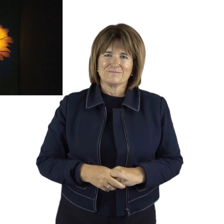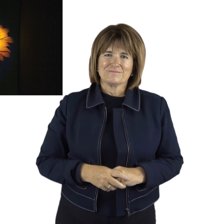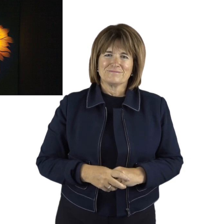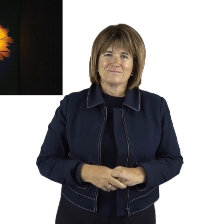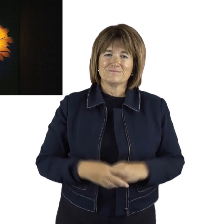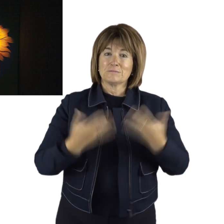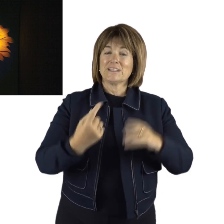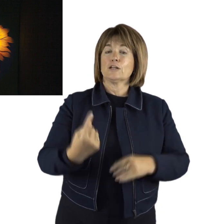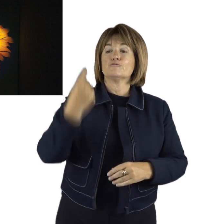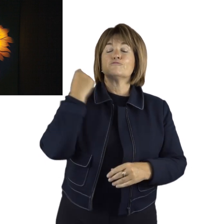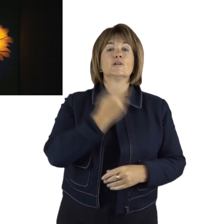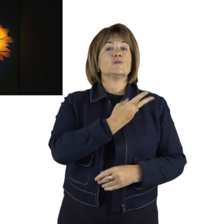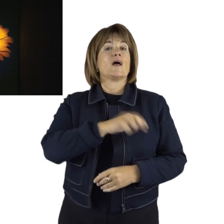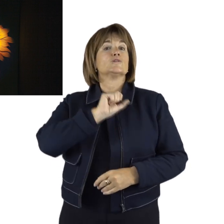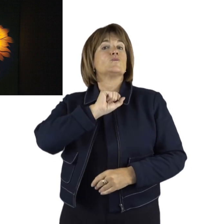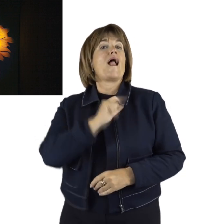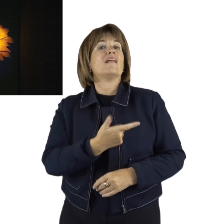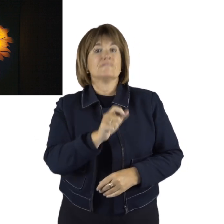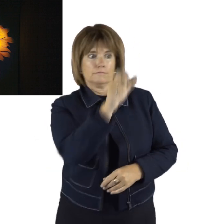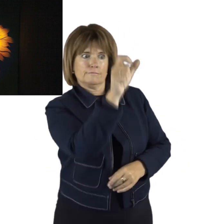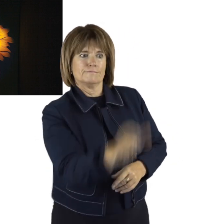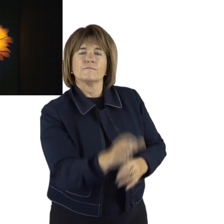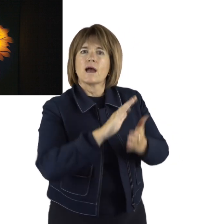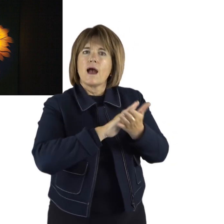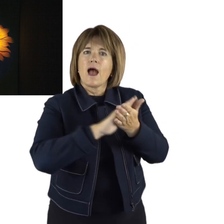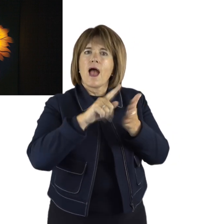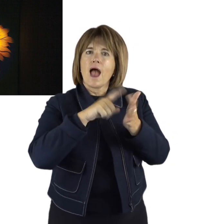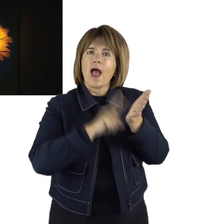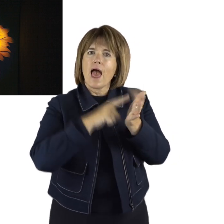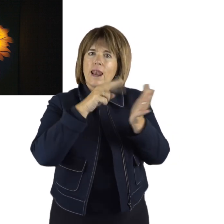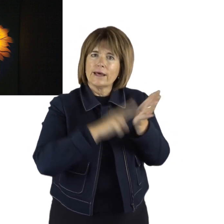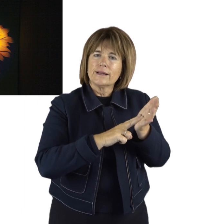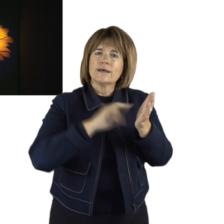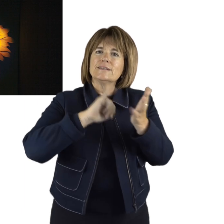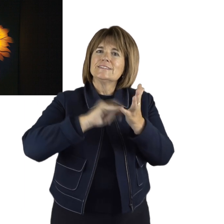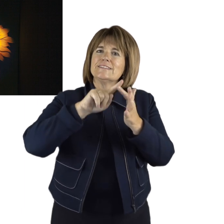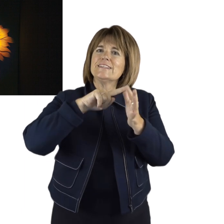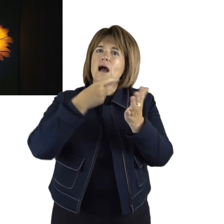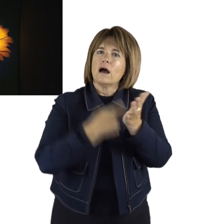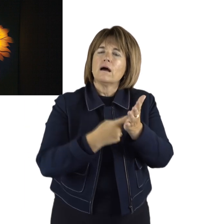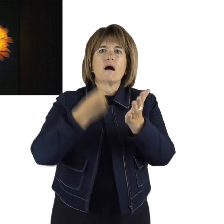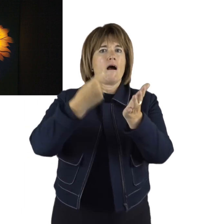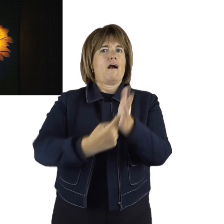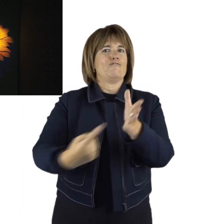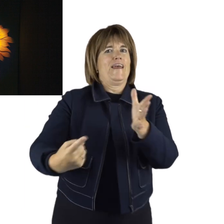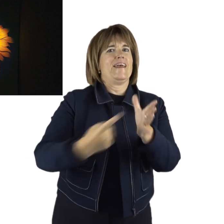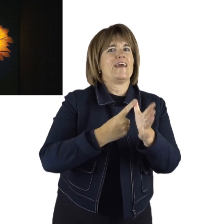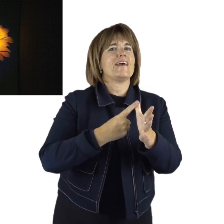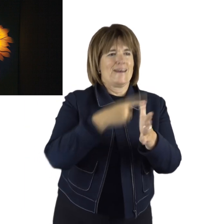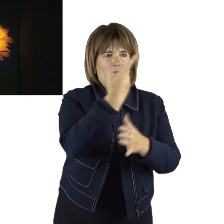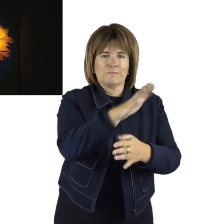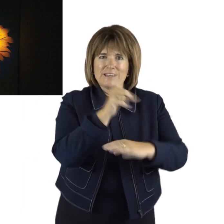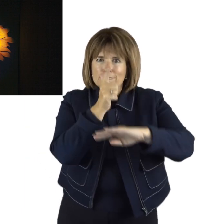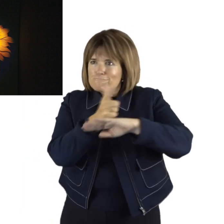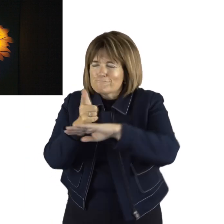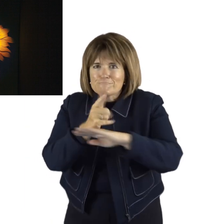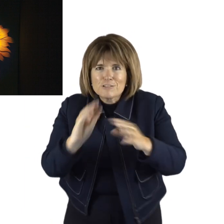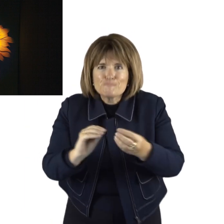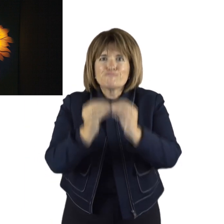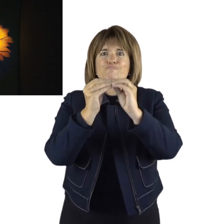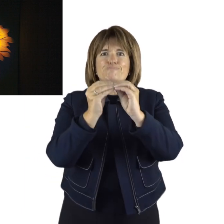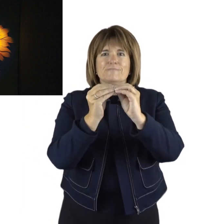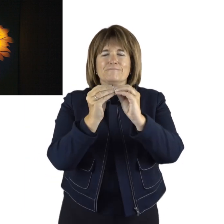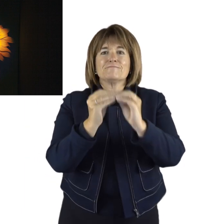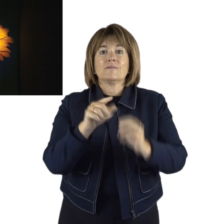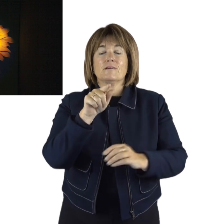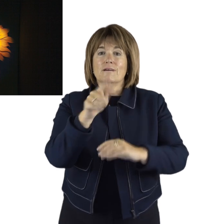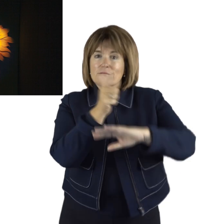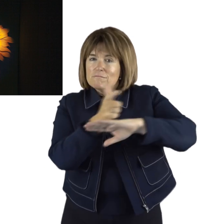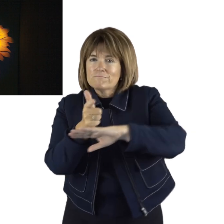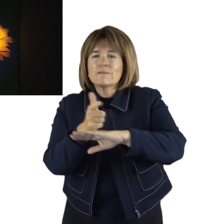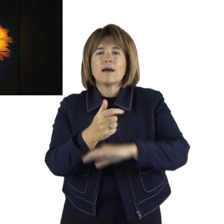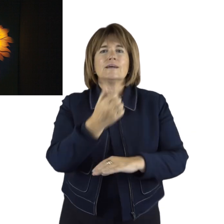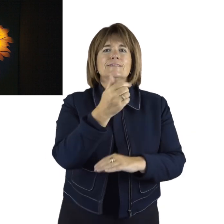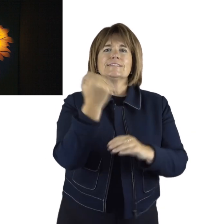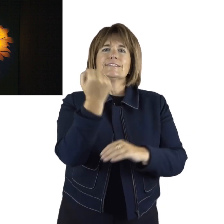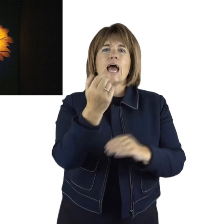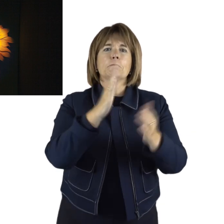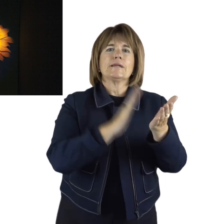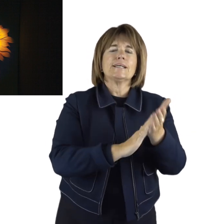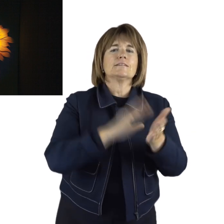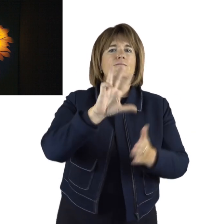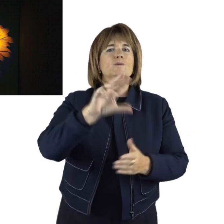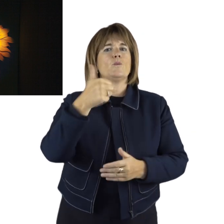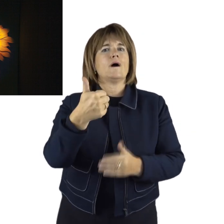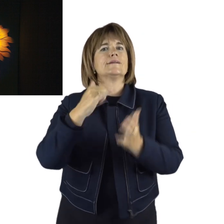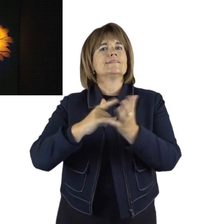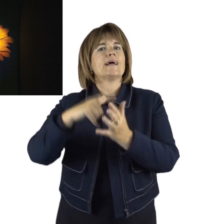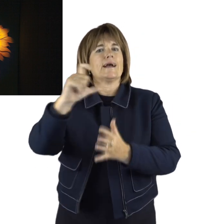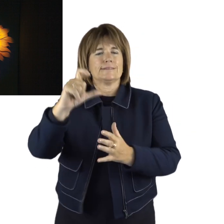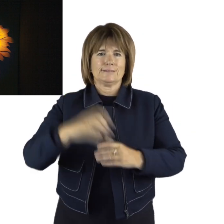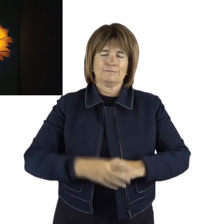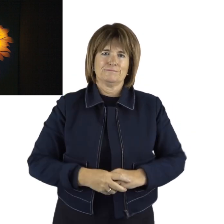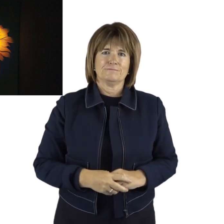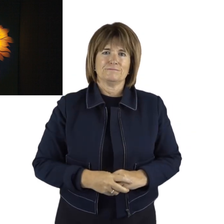Ffilm 10 munud a 41 eiliad o hyd a wnaed gan Helen Sear RA yn 2012 yw Chameleon.